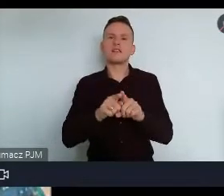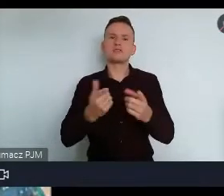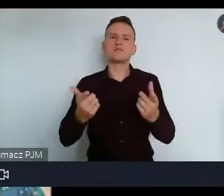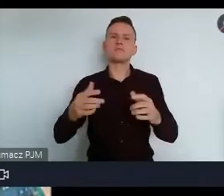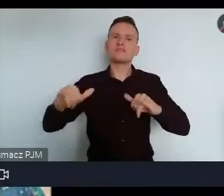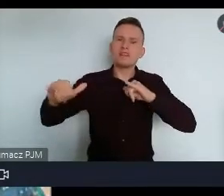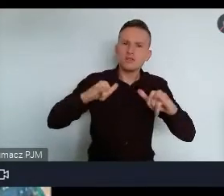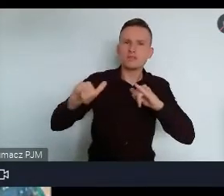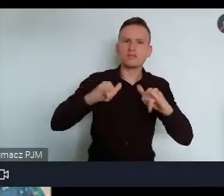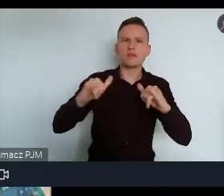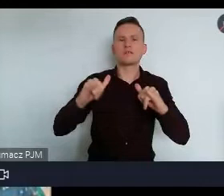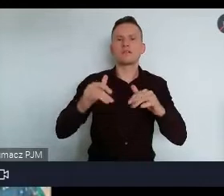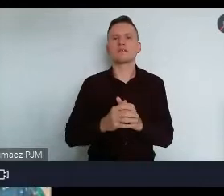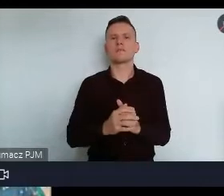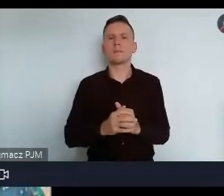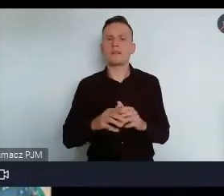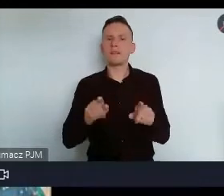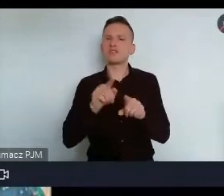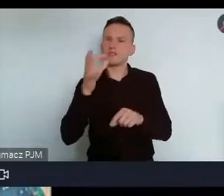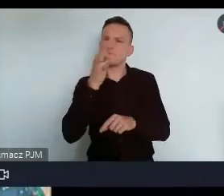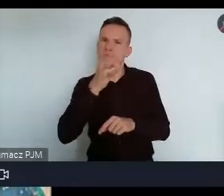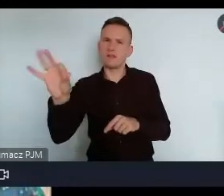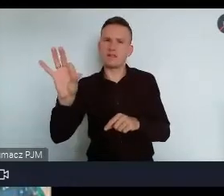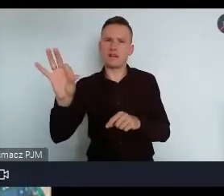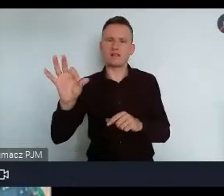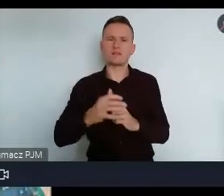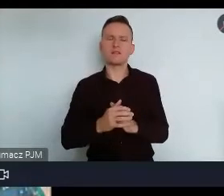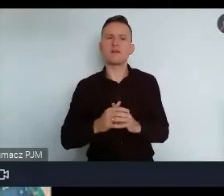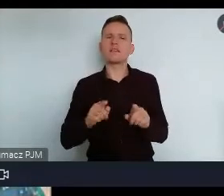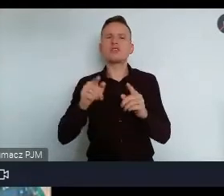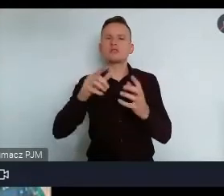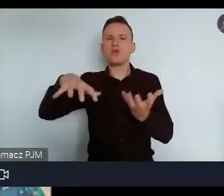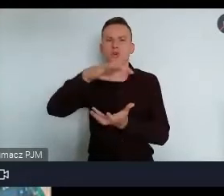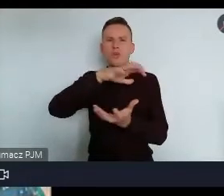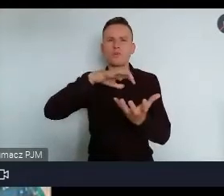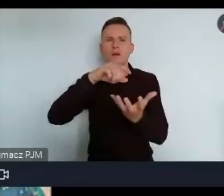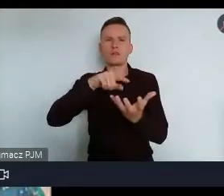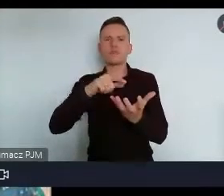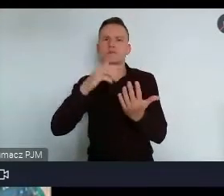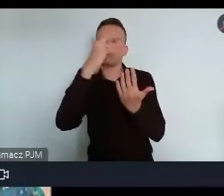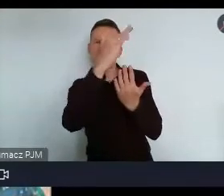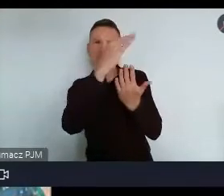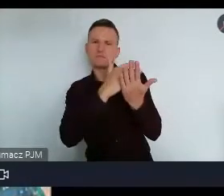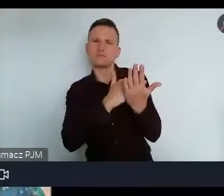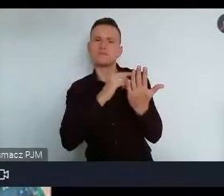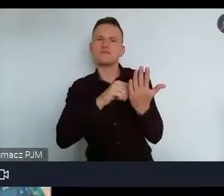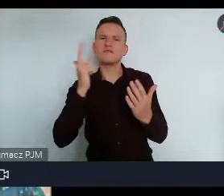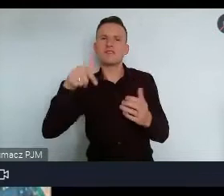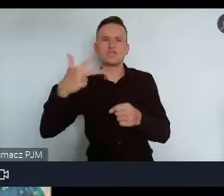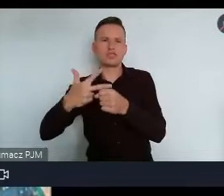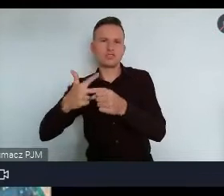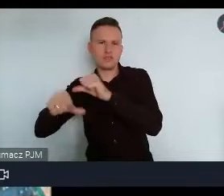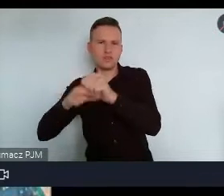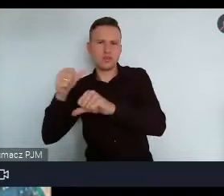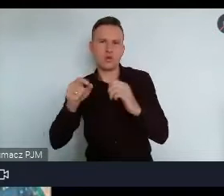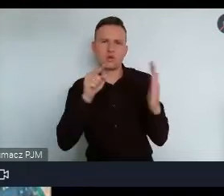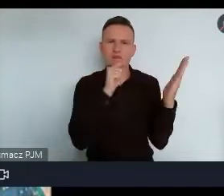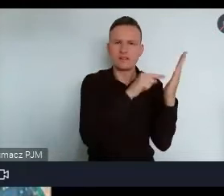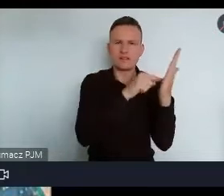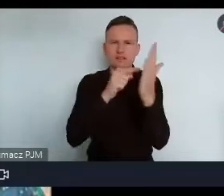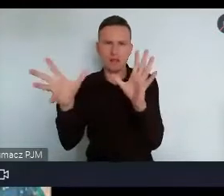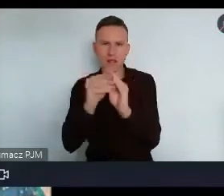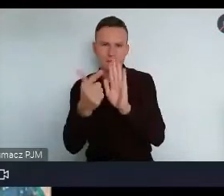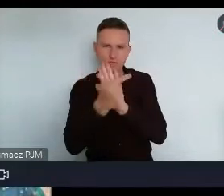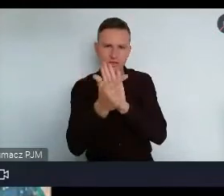lub do globalnej Agendy 2030 i jej 17 Celów Rozwoju.